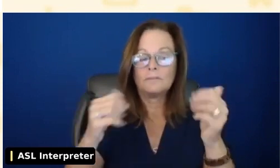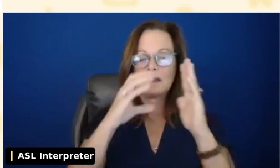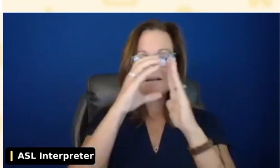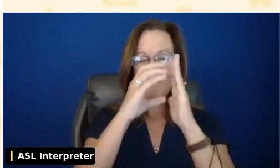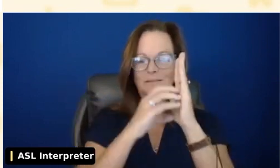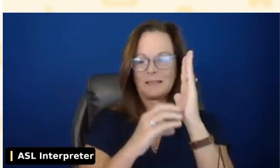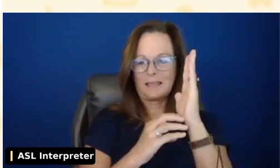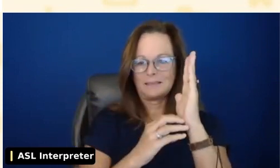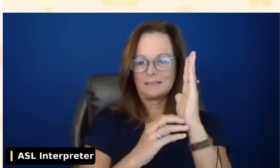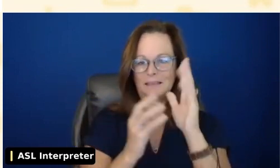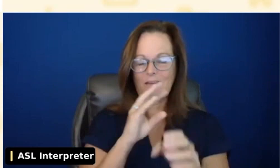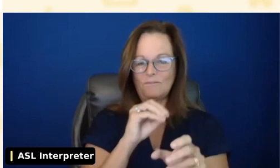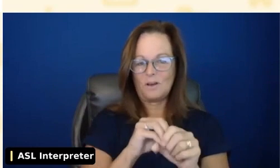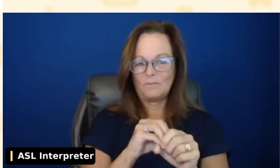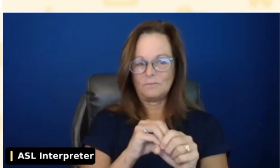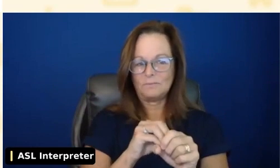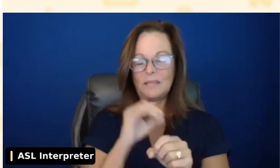Por ejemplo, si es arrastrar y soltar, ¿puede hacerlo el teclado?